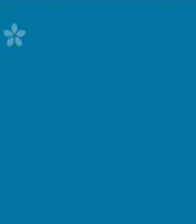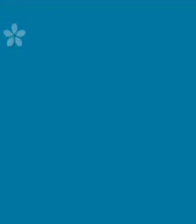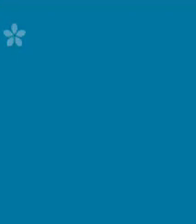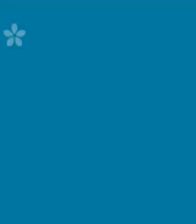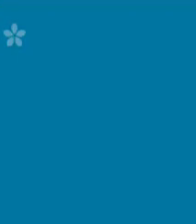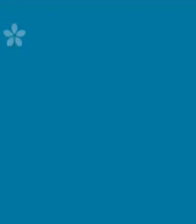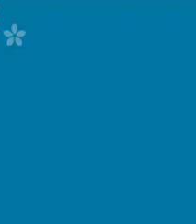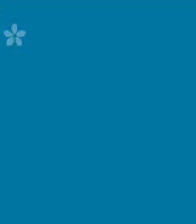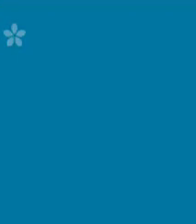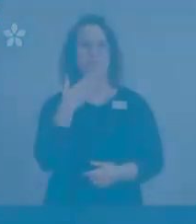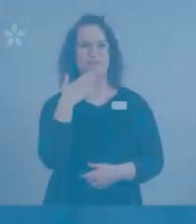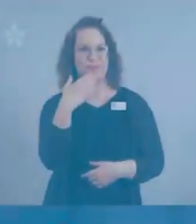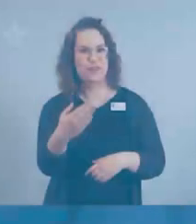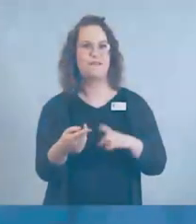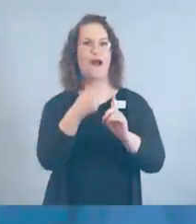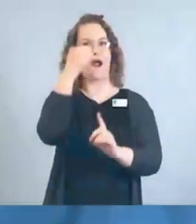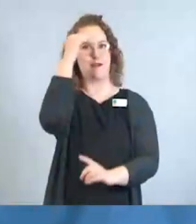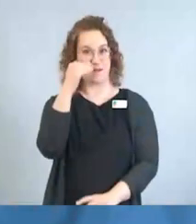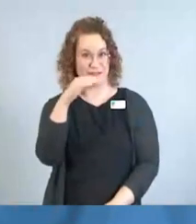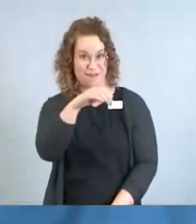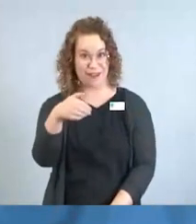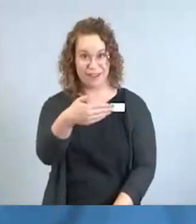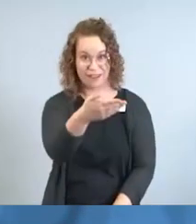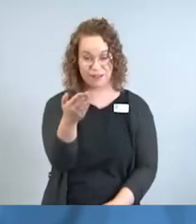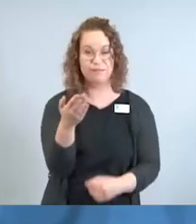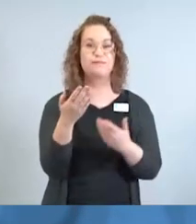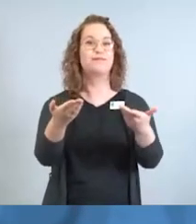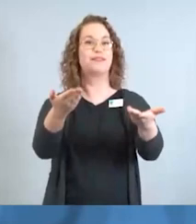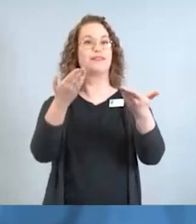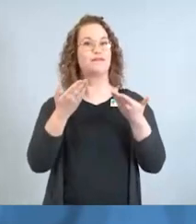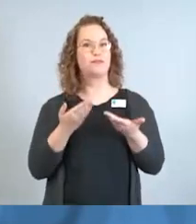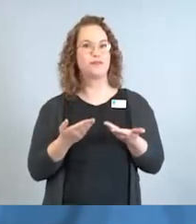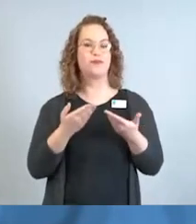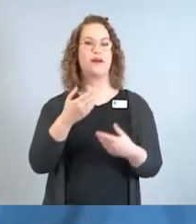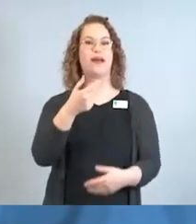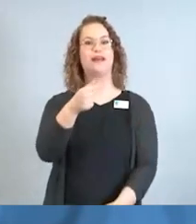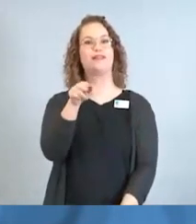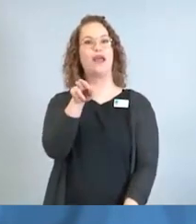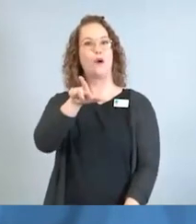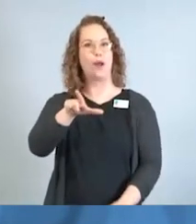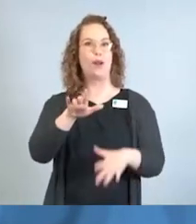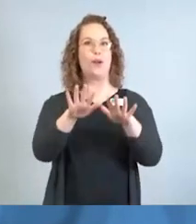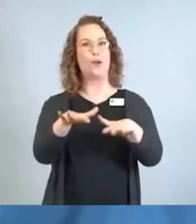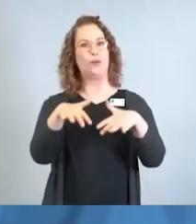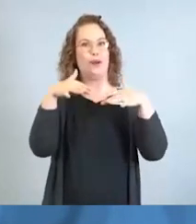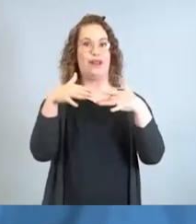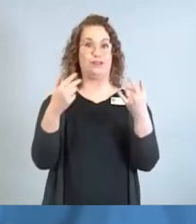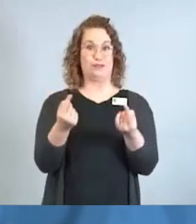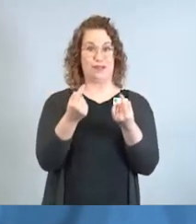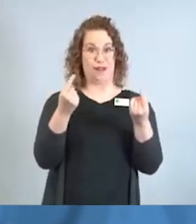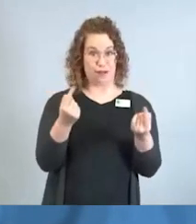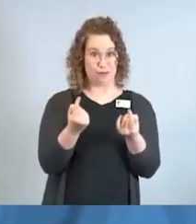Hyvää alkuiltaa ja tervetuloa seuraamaan tätä THL:n yleisötilaisuutta koronarokotuksista.